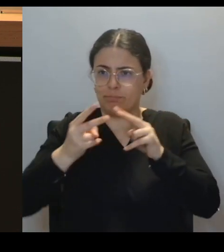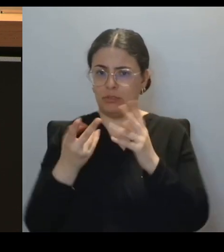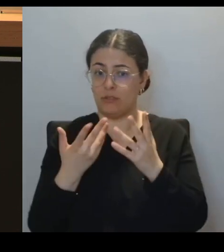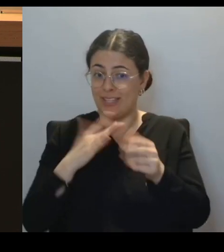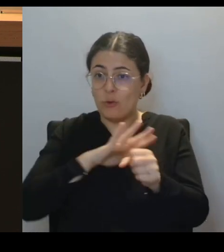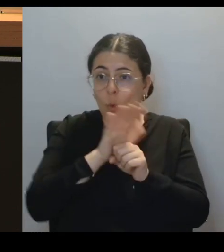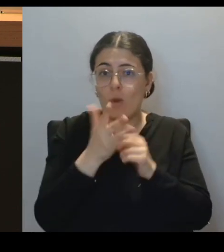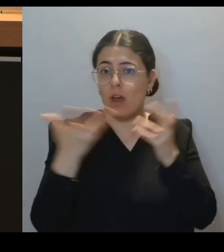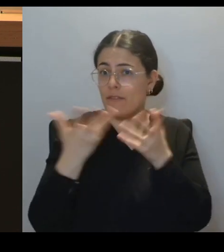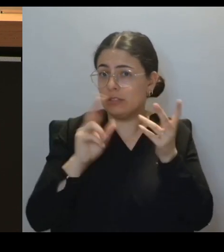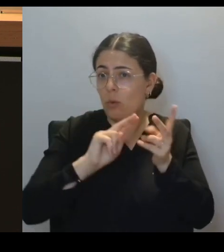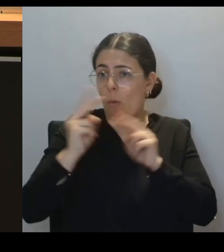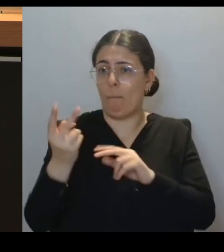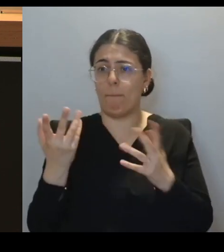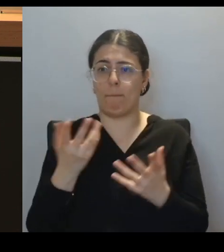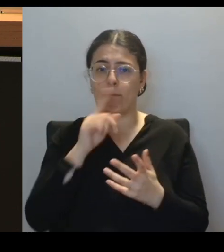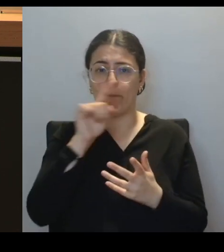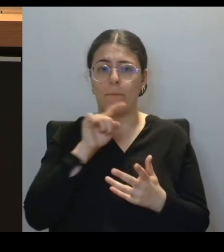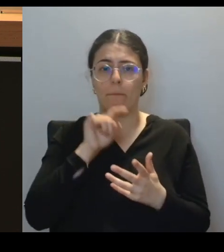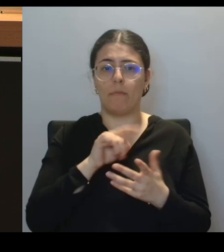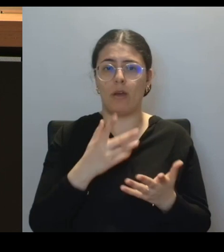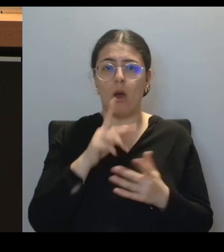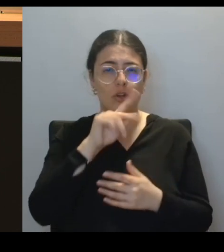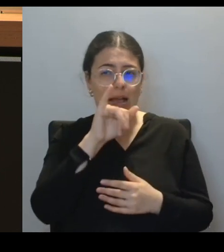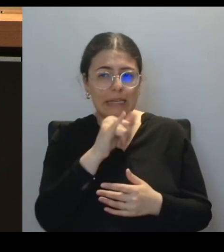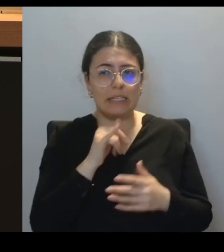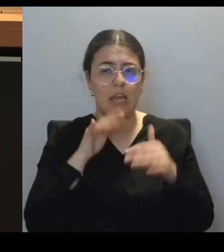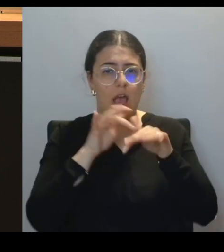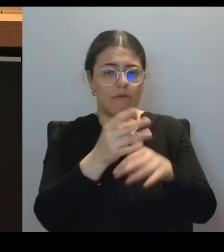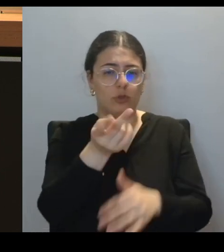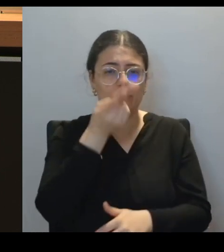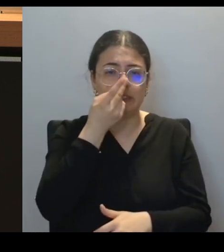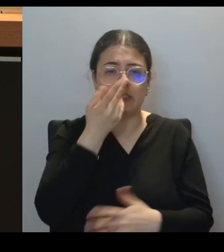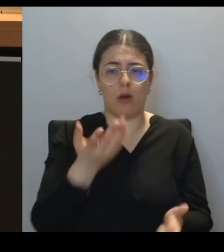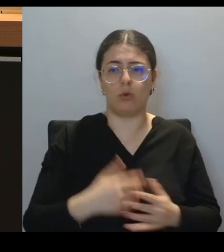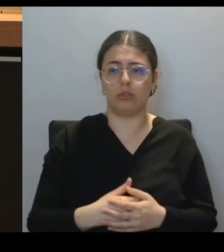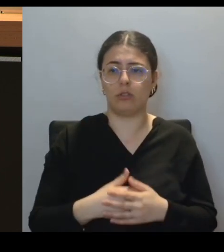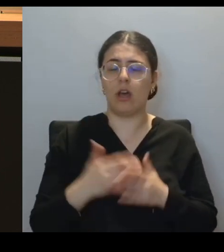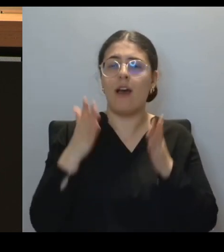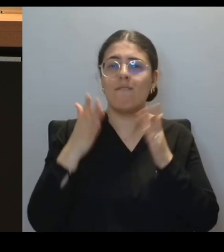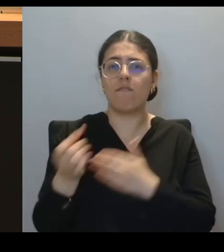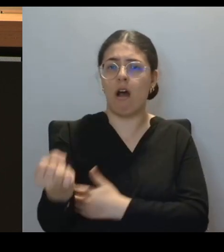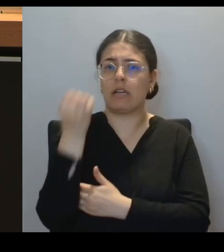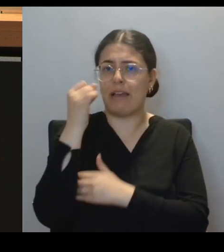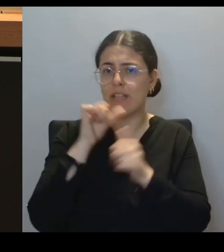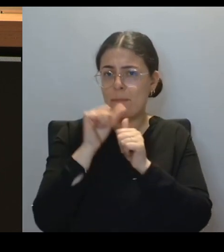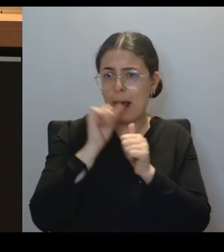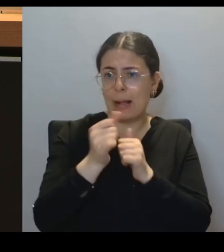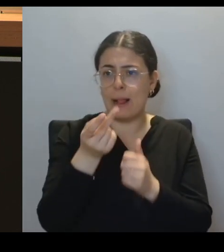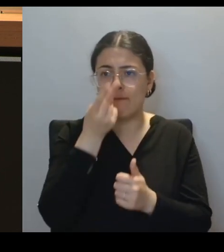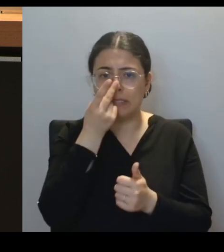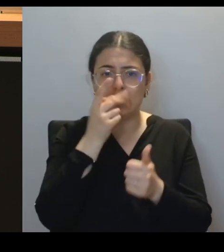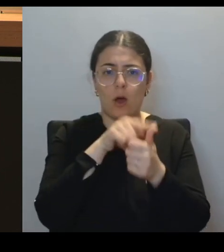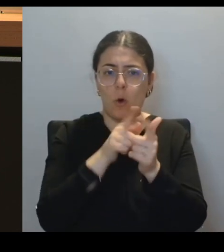Wie wirkt der Fachkräftemangel? Wo gibt es Förderbedarfe? Und übrigens nicht nur am Frauentag, möchte ich betonen Mir